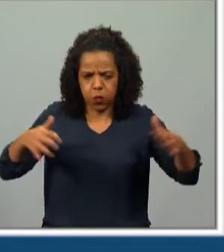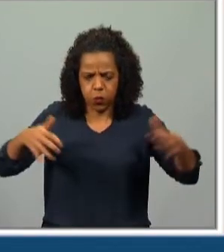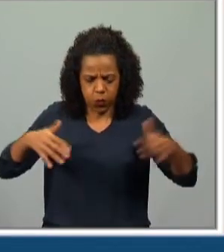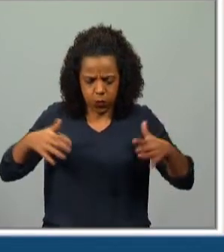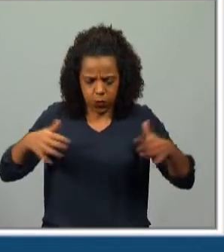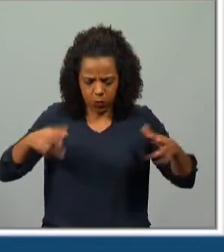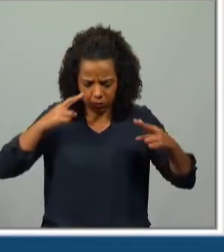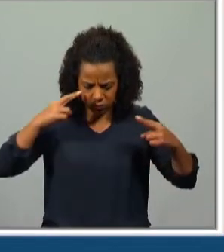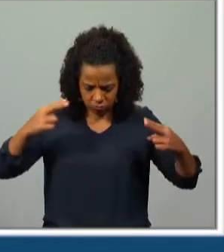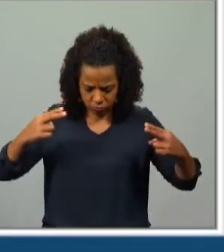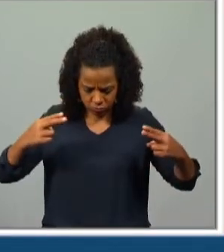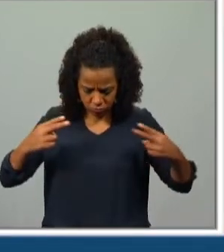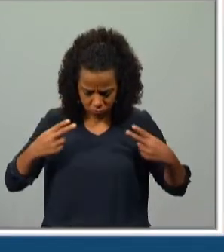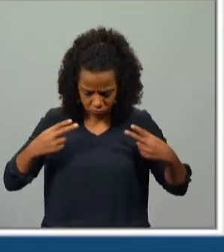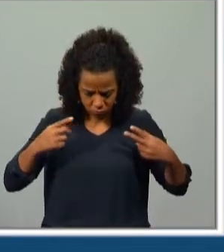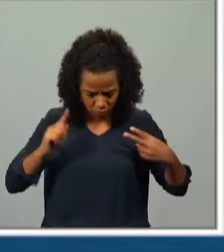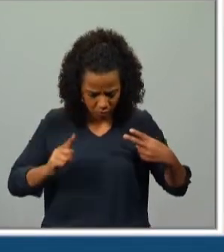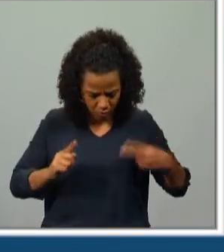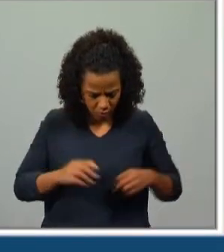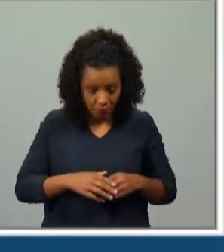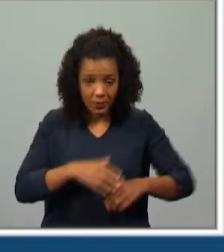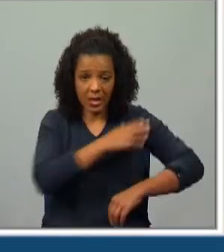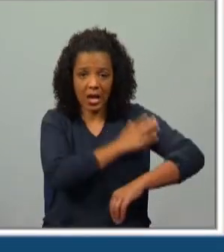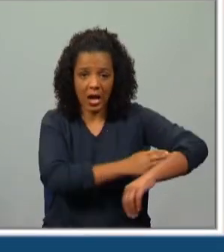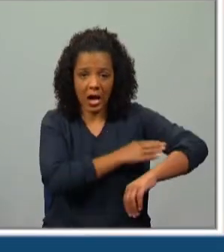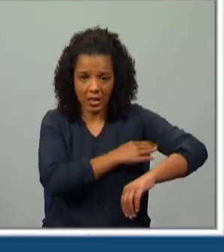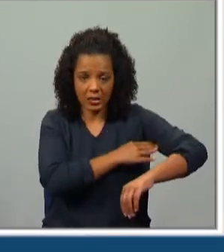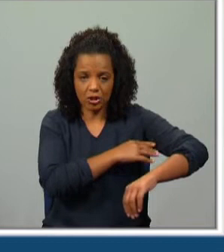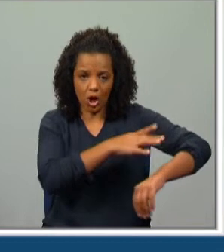constante que o petróleo não tinha colado das asas ao corpo tinha as penas 石油沒有的常數從翅膀粘到身體上有羽毛